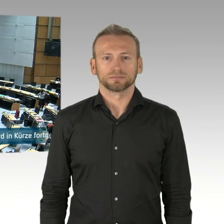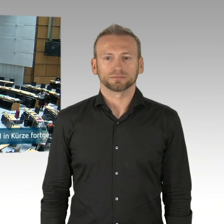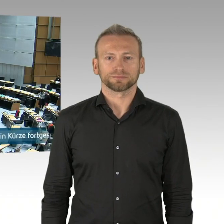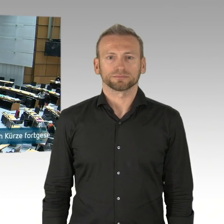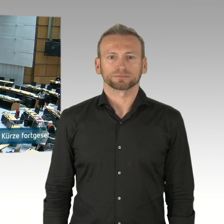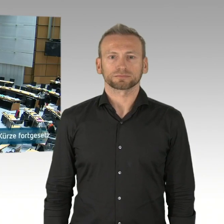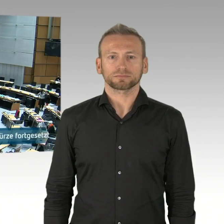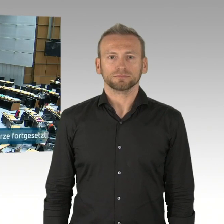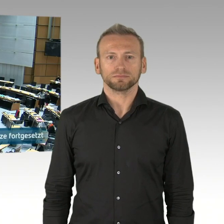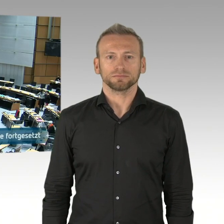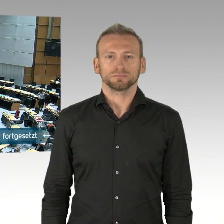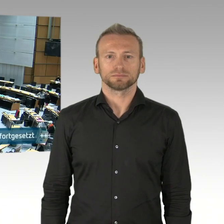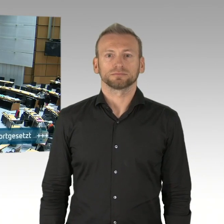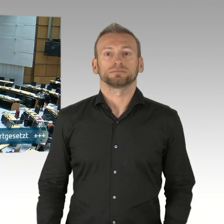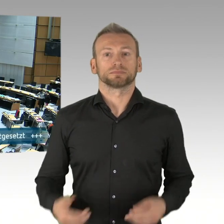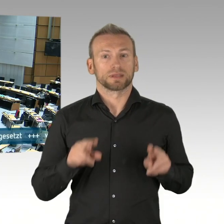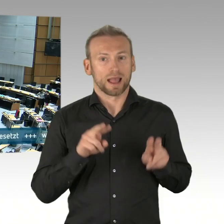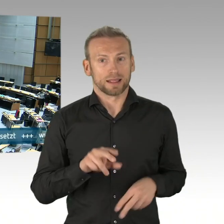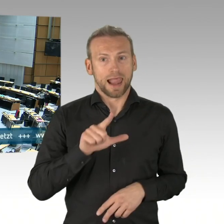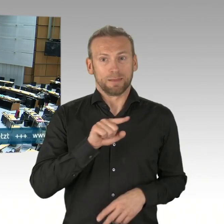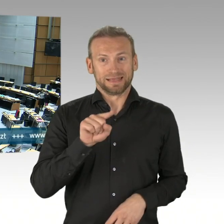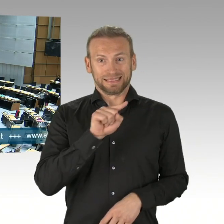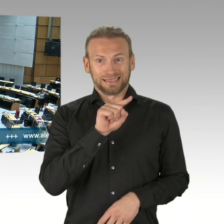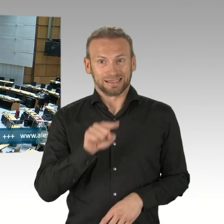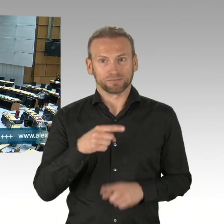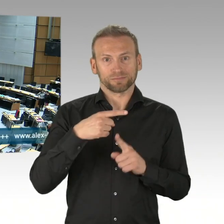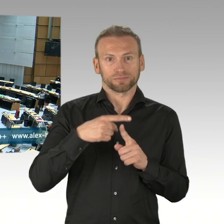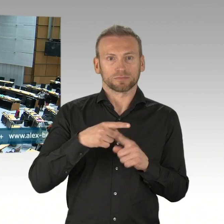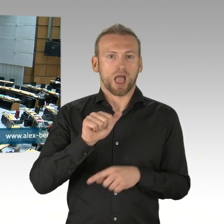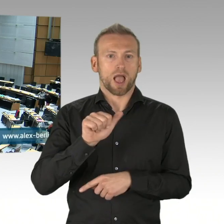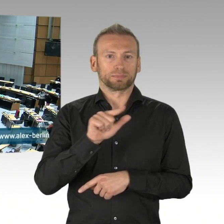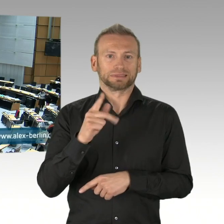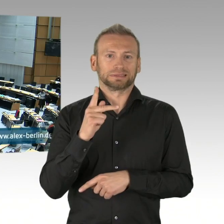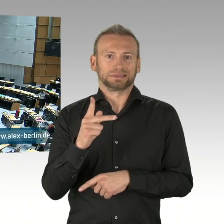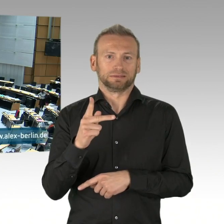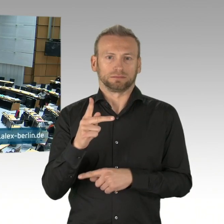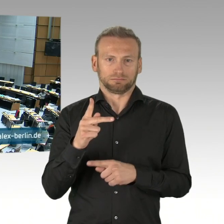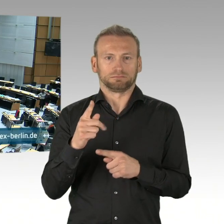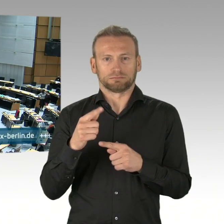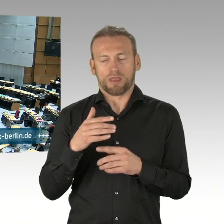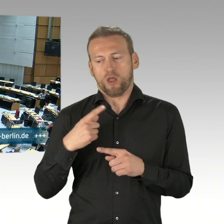ansonsten muss ich hier den Saaldienst bitten, tätig zu werden.